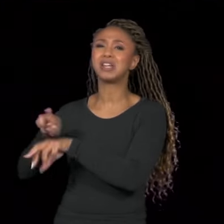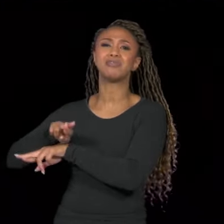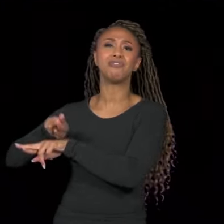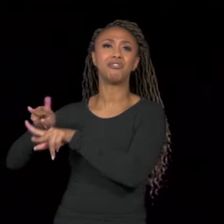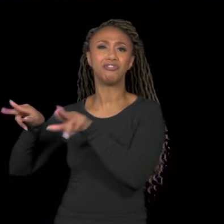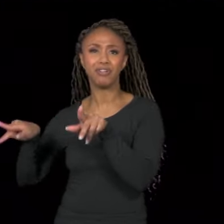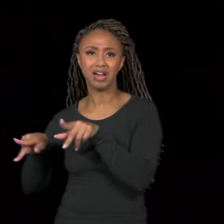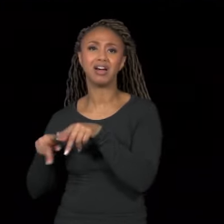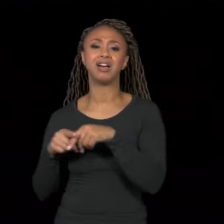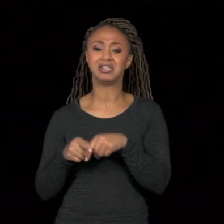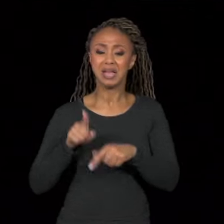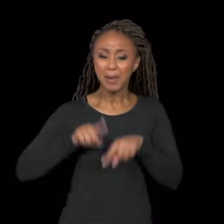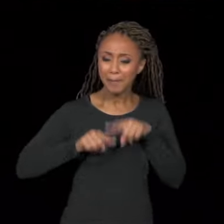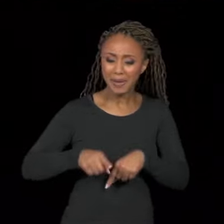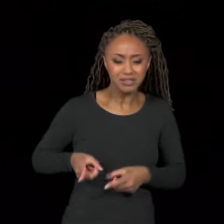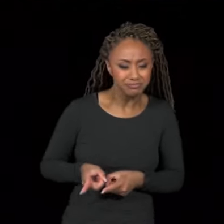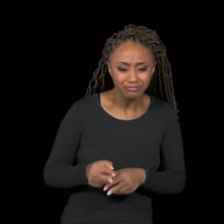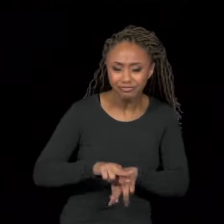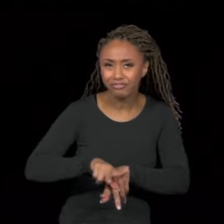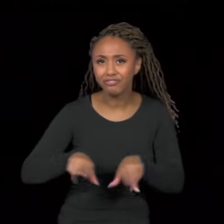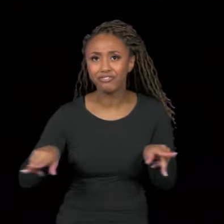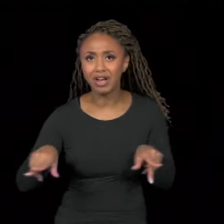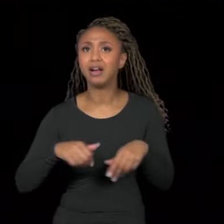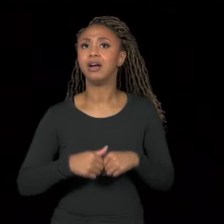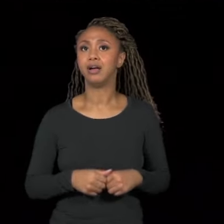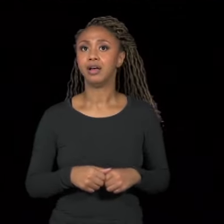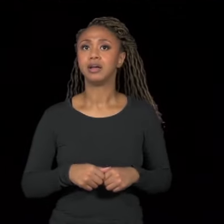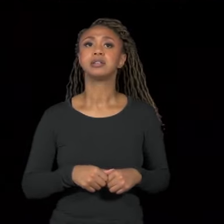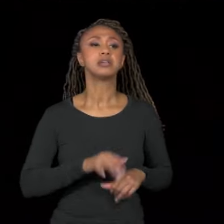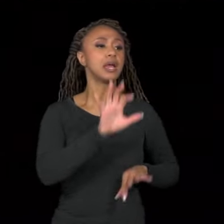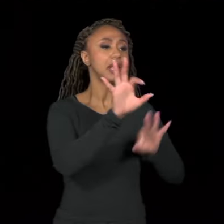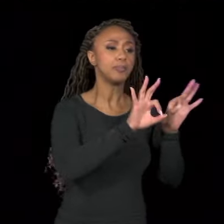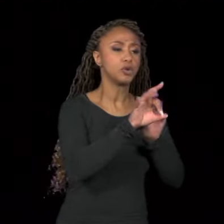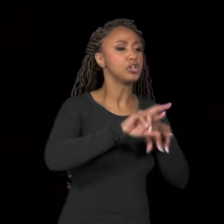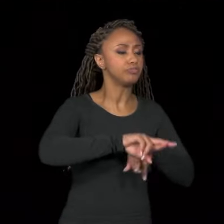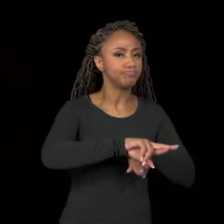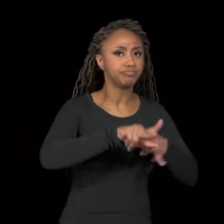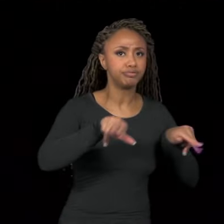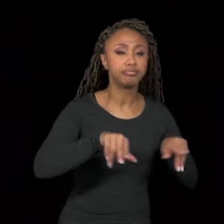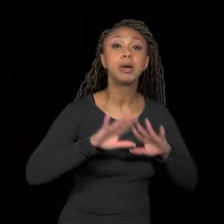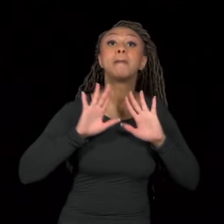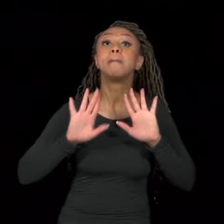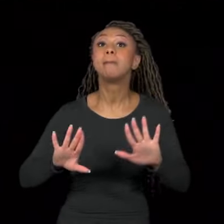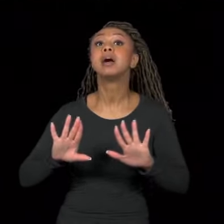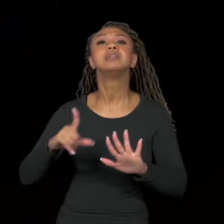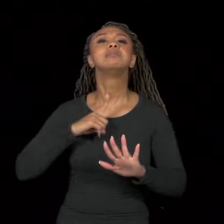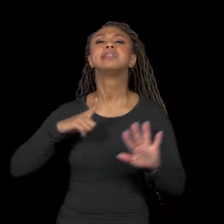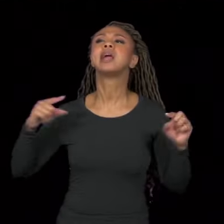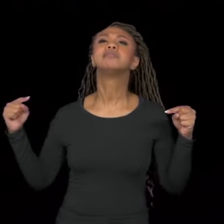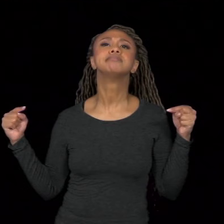DE MUITOS FORNECEDORES, ENFIM. ENTÃO AQUI EU TENHO RELACIONAMENTO "MUITOS-PARA-MUITOS", UM RELACIONAMENTO TIPO TERNÁRIA, COM UMA